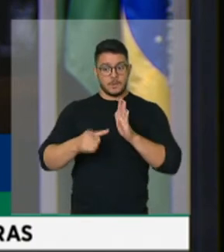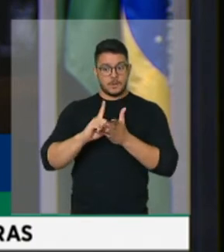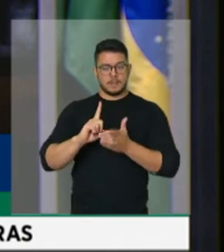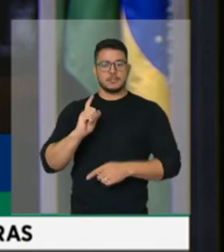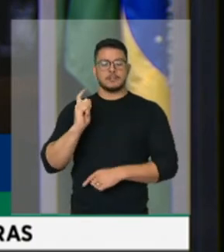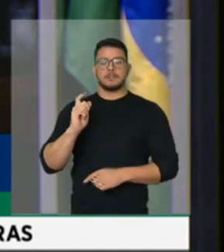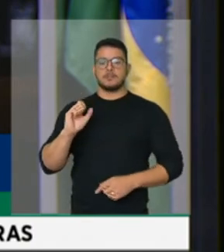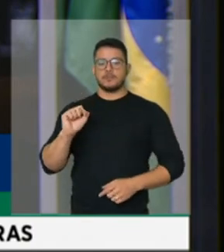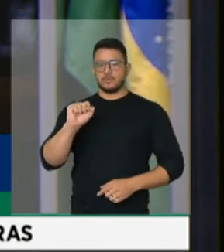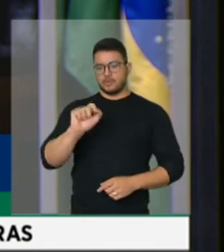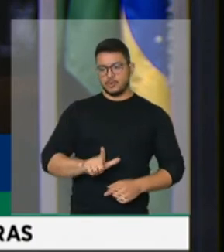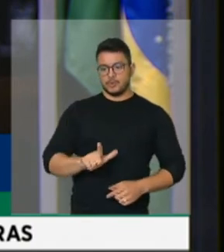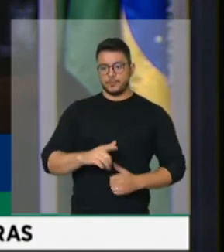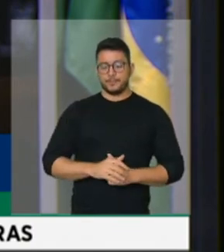°. 2/99 PROMOVEU PROCESSO DE REESTRUTURAÇÃO DAS EMPRESAS